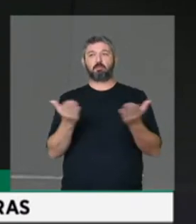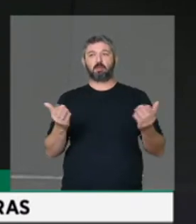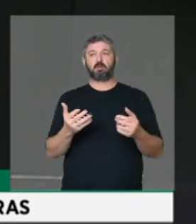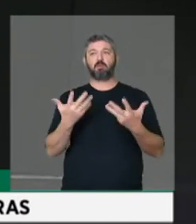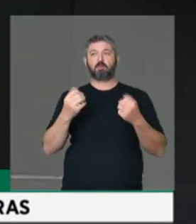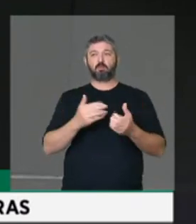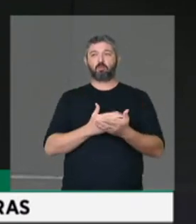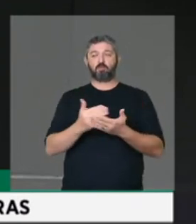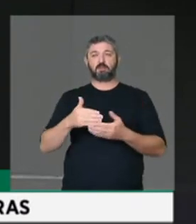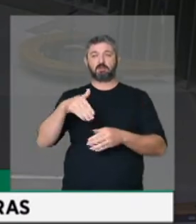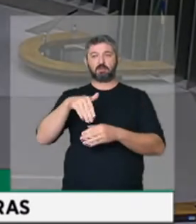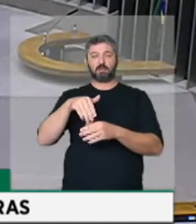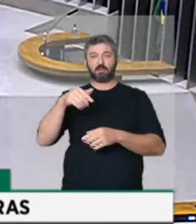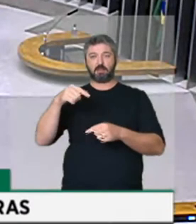PRAF 68 SIM, 283 NÃO, TOTAL